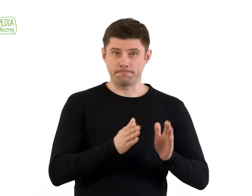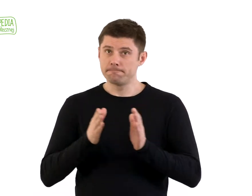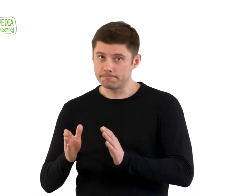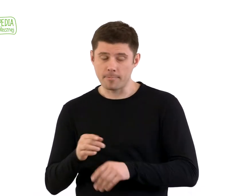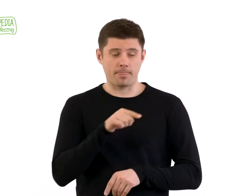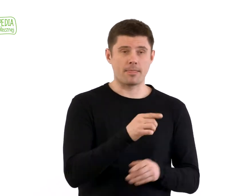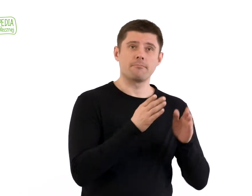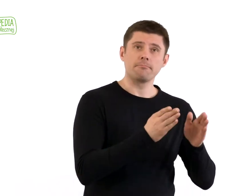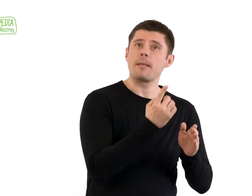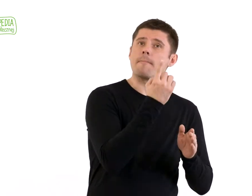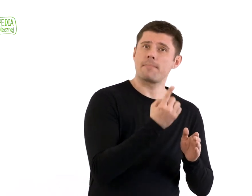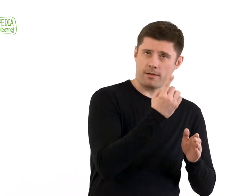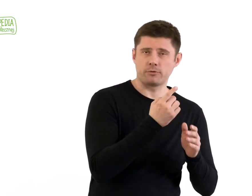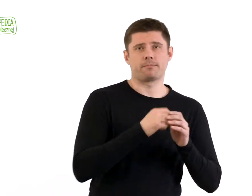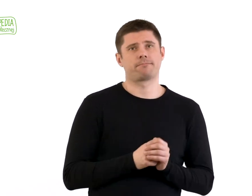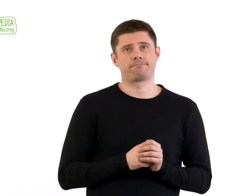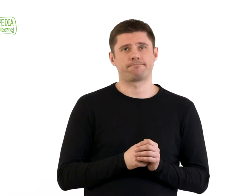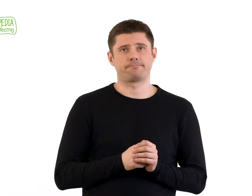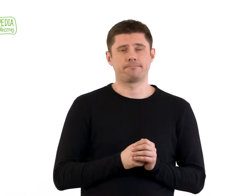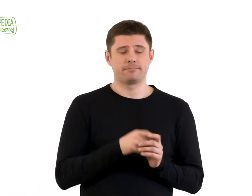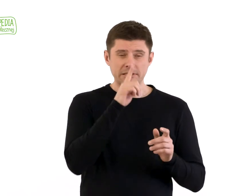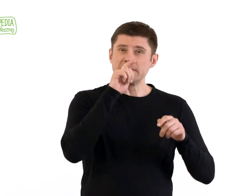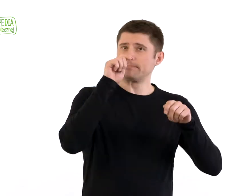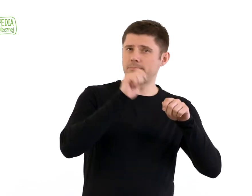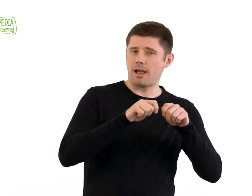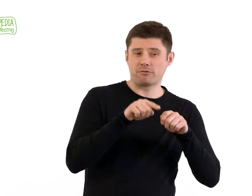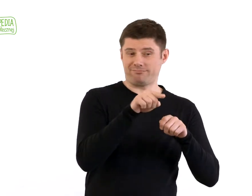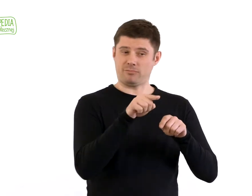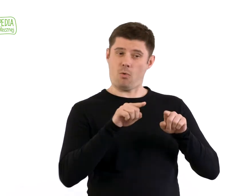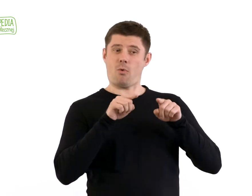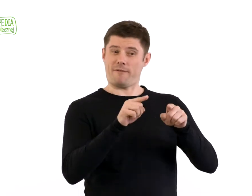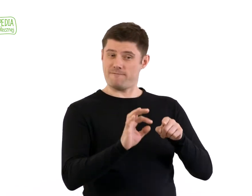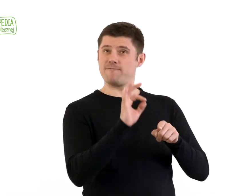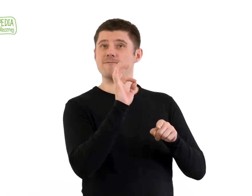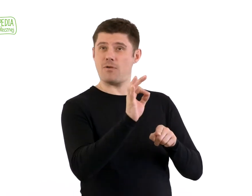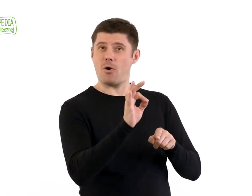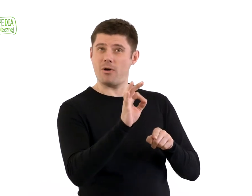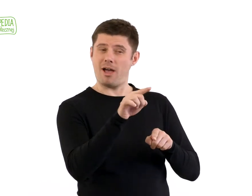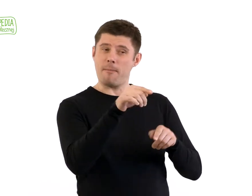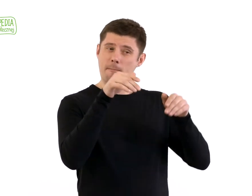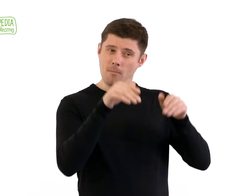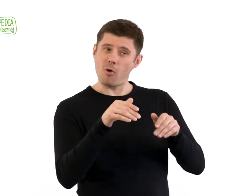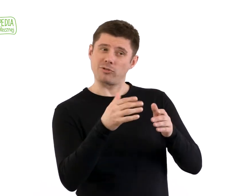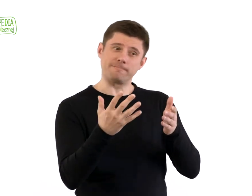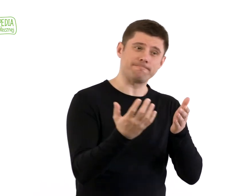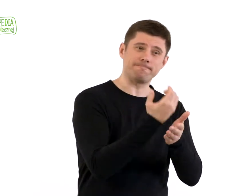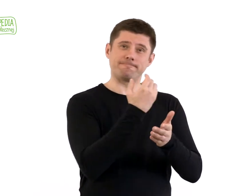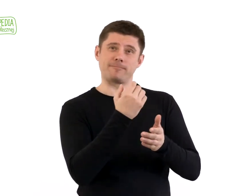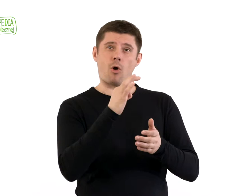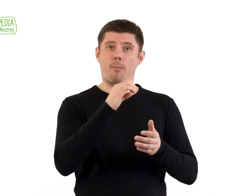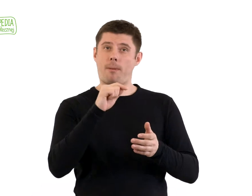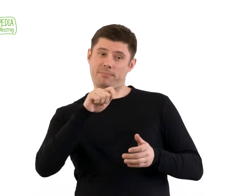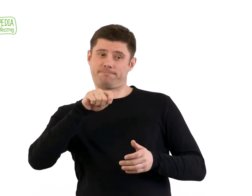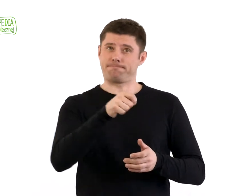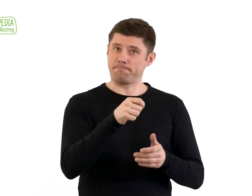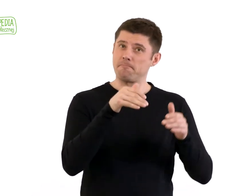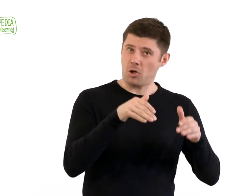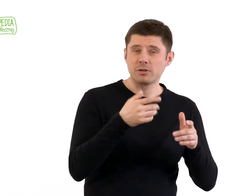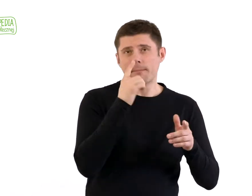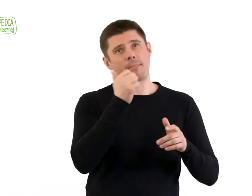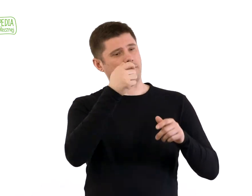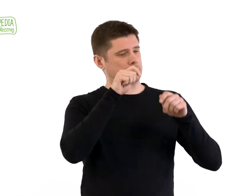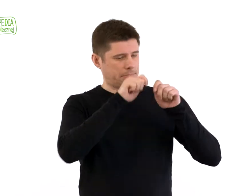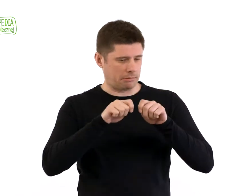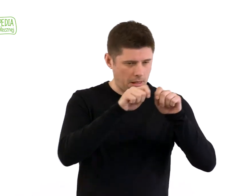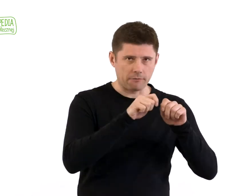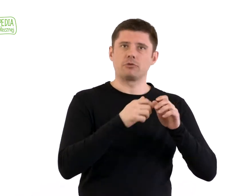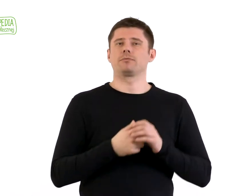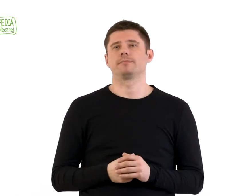Krok 1. Czy organizacja może ubiegać się o status organizacji pożytku publicznego?